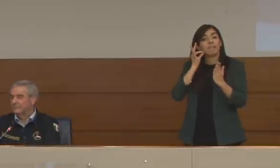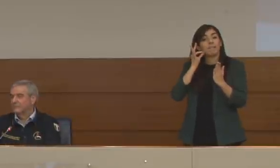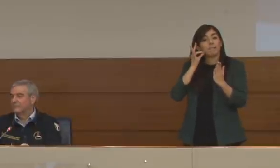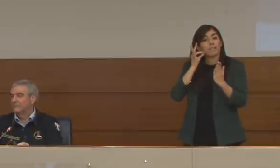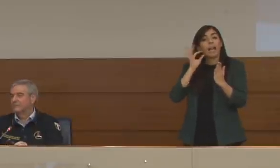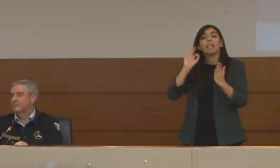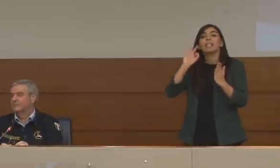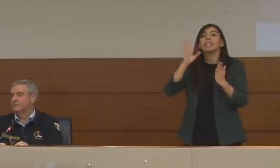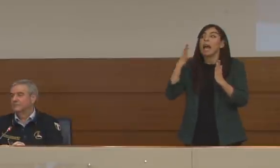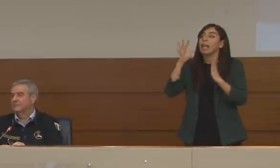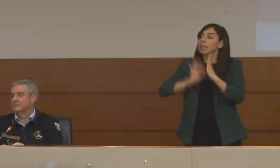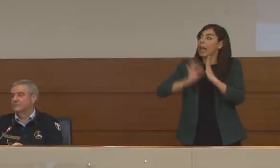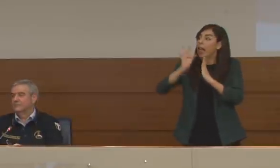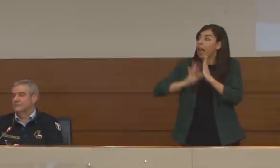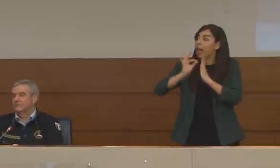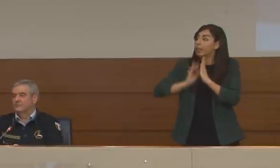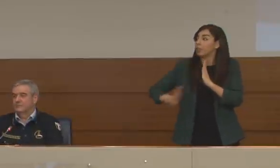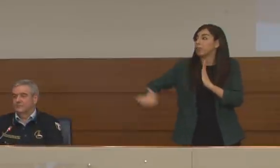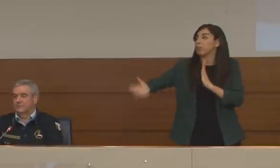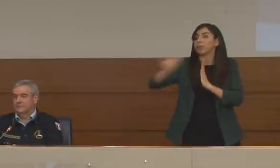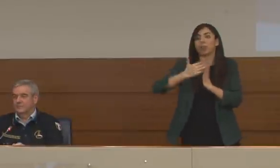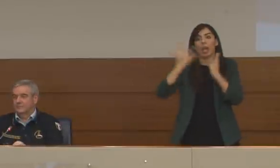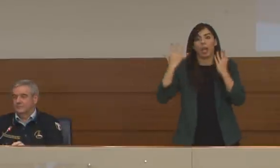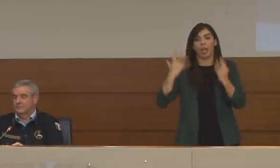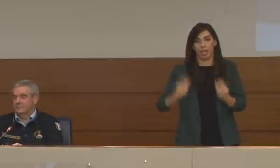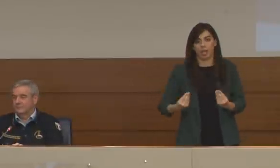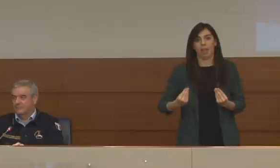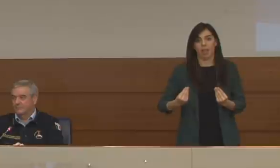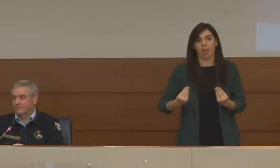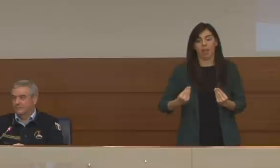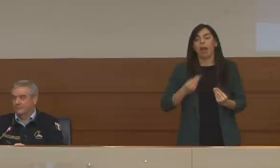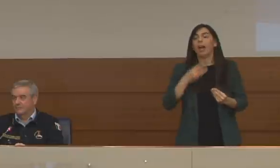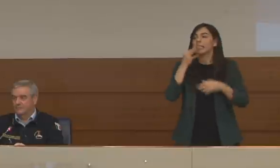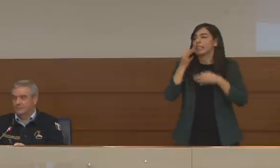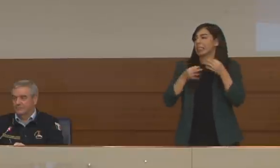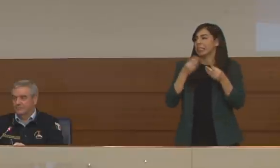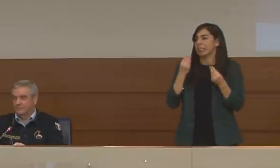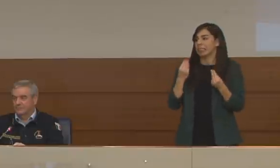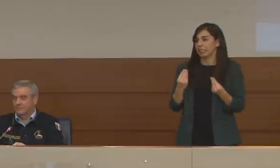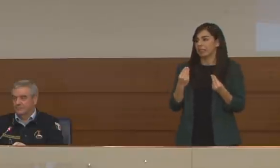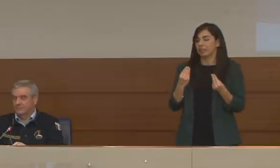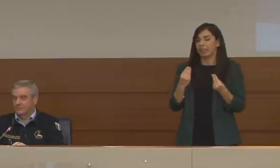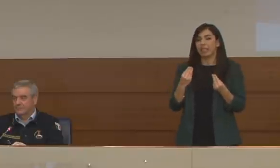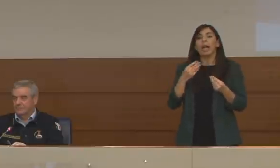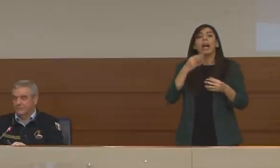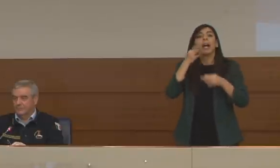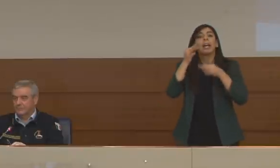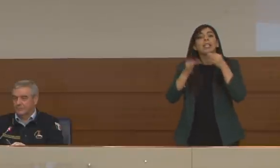disponibili. Ovvero i dati di trend che l'Istituto Superiore di Sanità sta